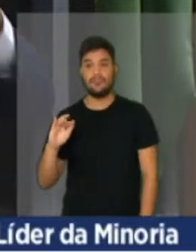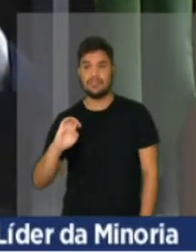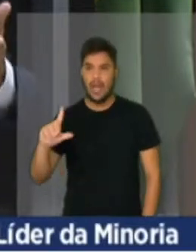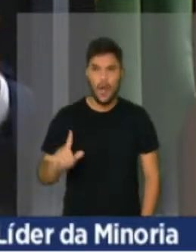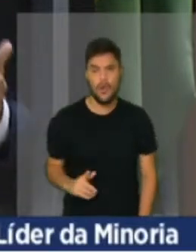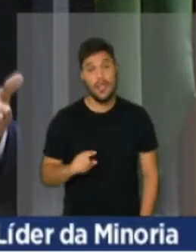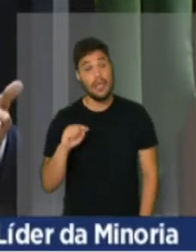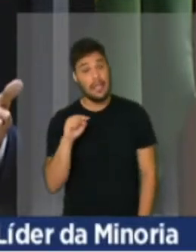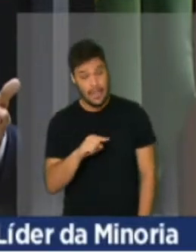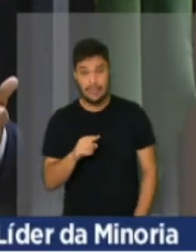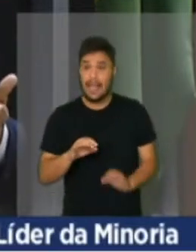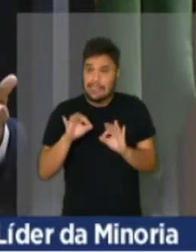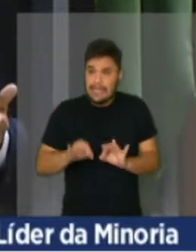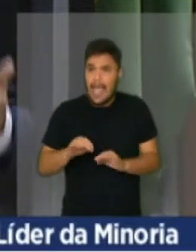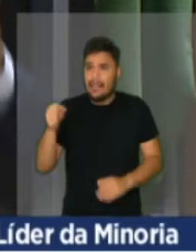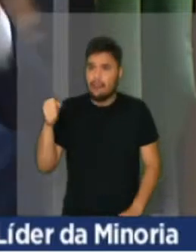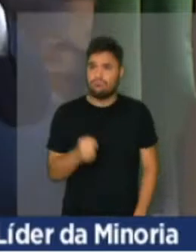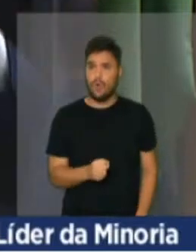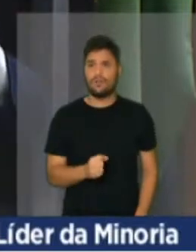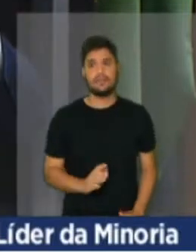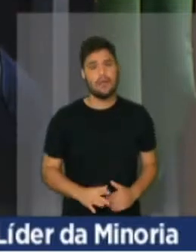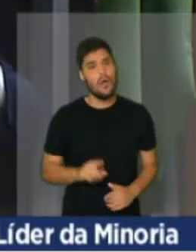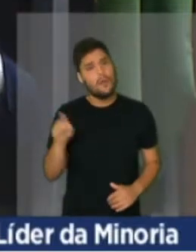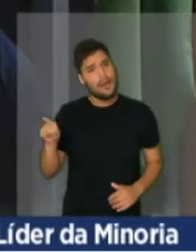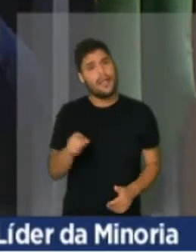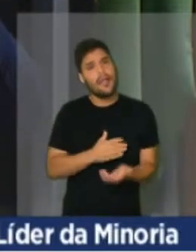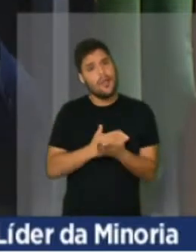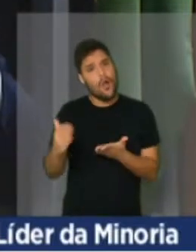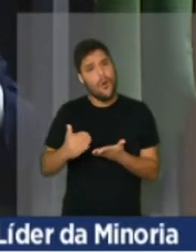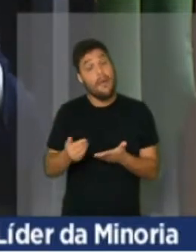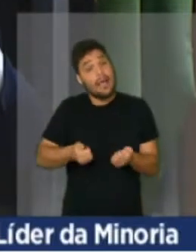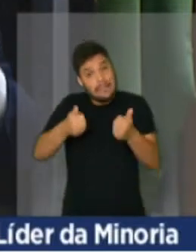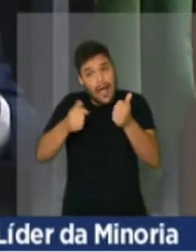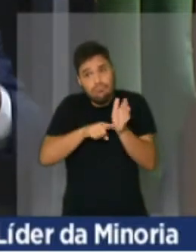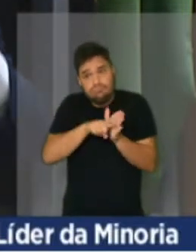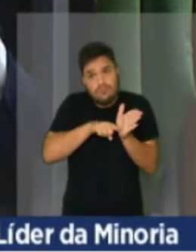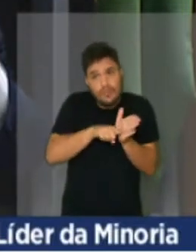PARA QUE ELE COMECE A SER INVESTIGADO COMO ALGUÉM QUE COMETEU CRIME NUM DOS CARGOS MAIS IMPORTANTES DA REPÚ